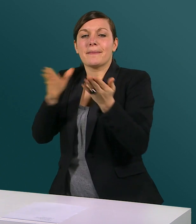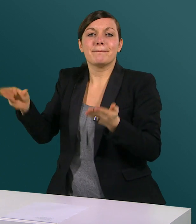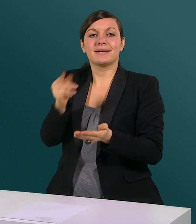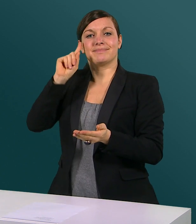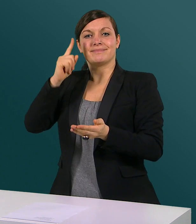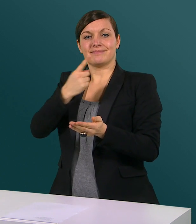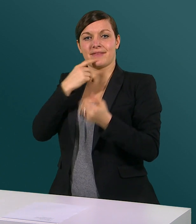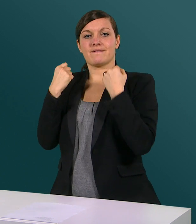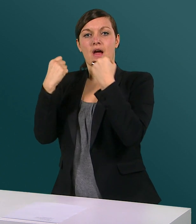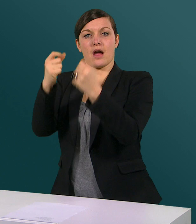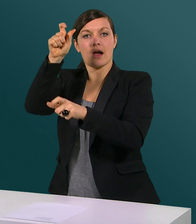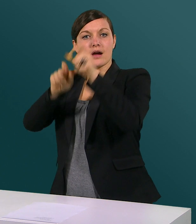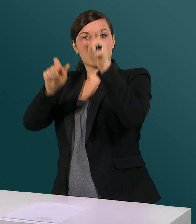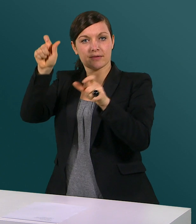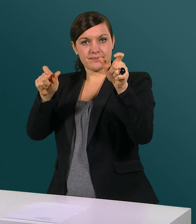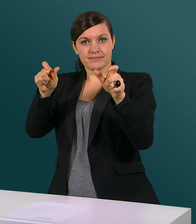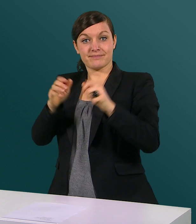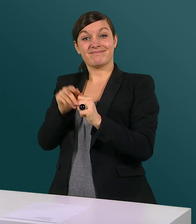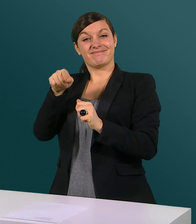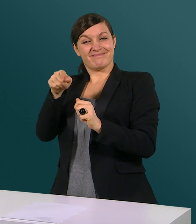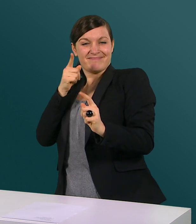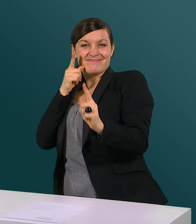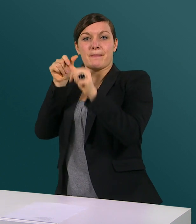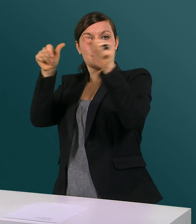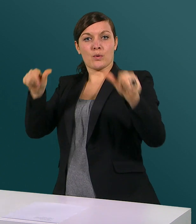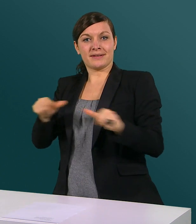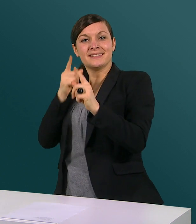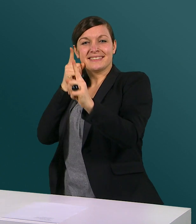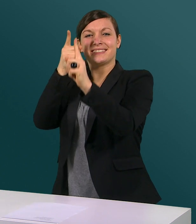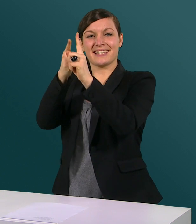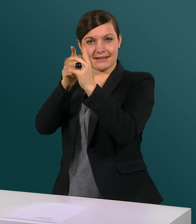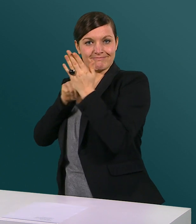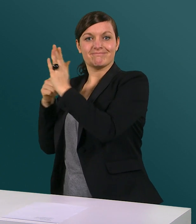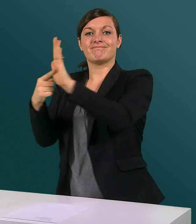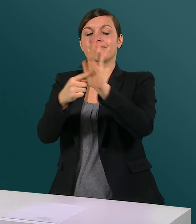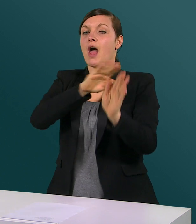mit gehörlosen Autofahrern. Das Ziel dieses Projektes ist es,